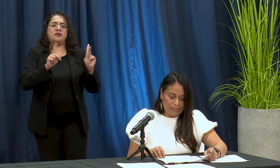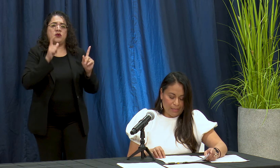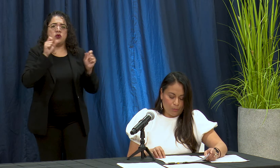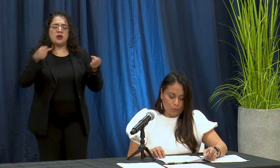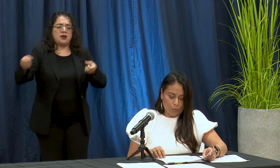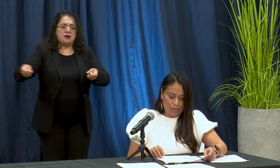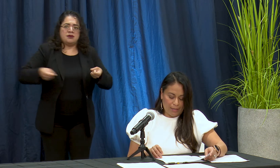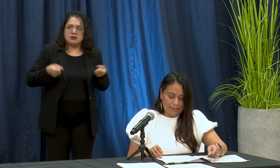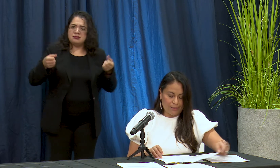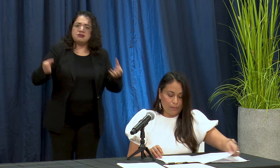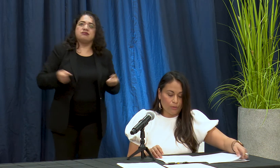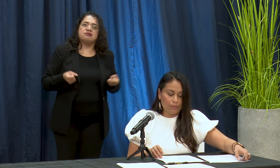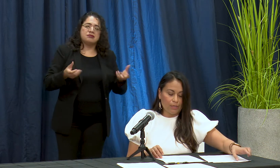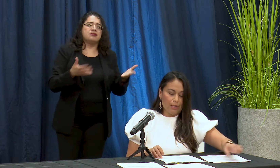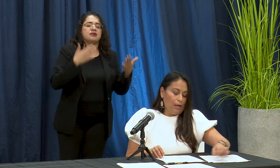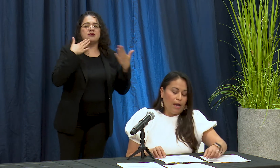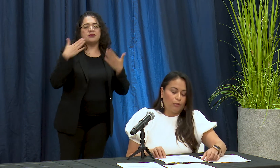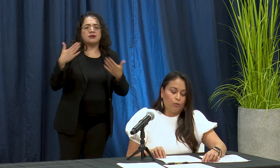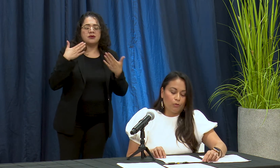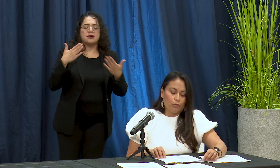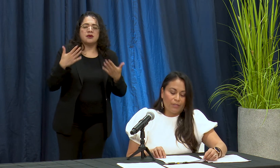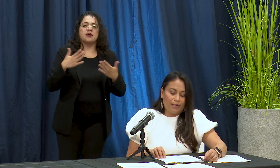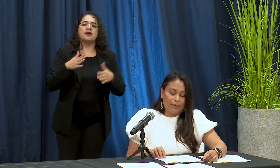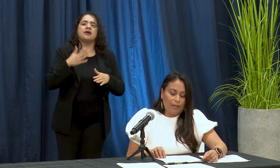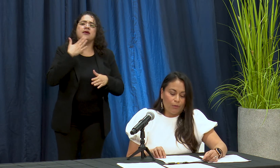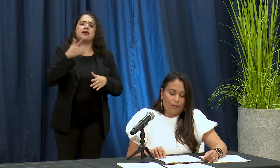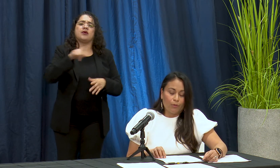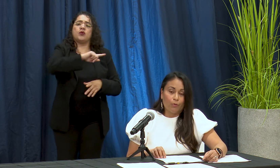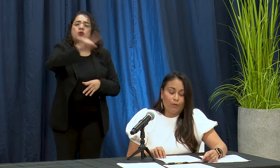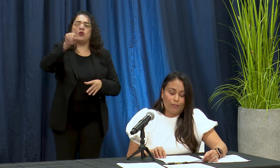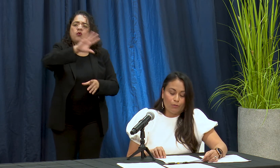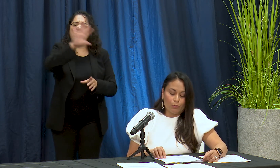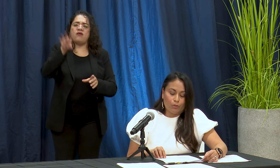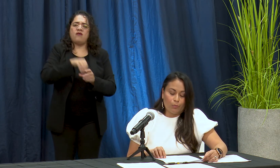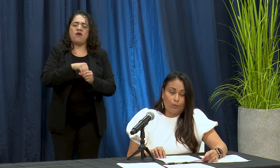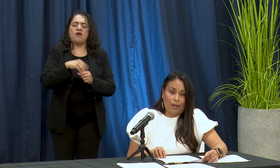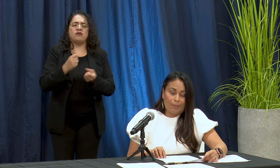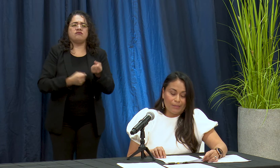estamos muy a gratis Eidos a todos los que nada you dado con estos programa